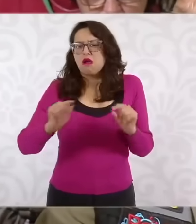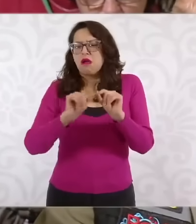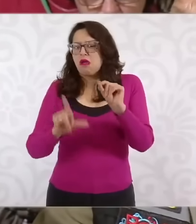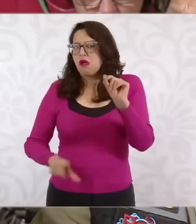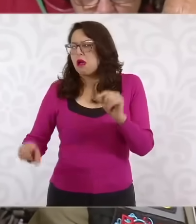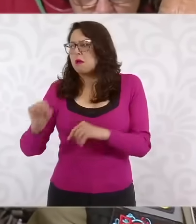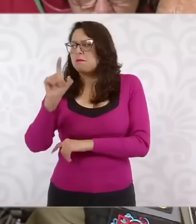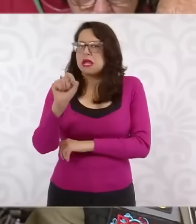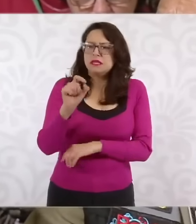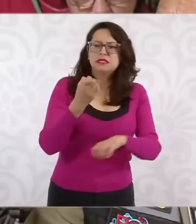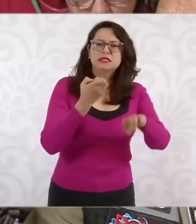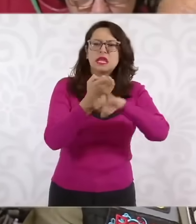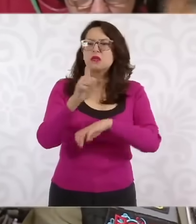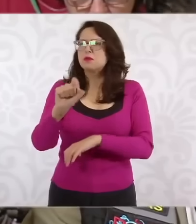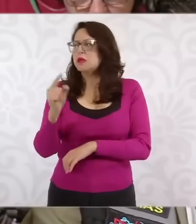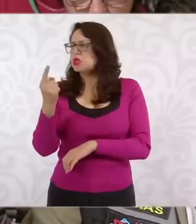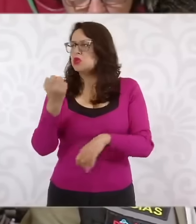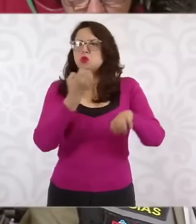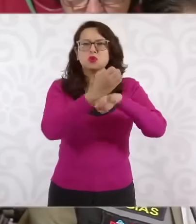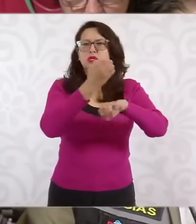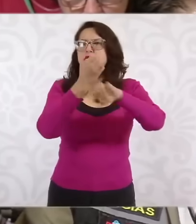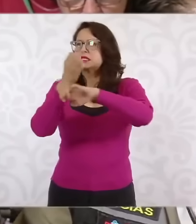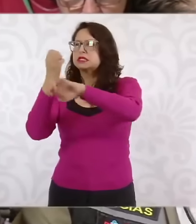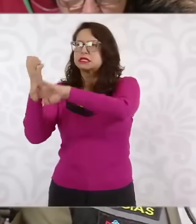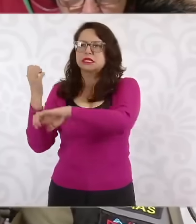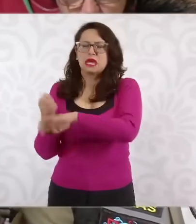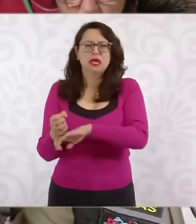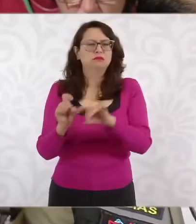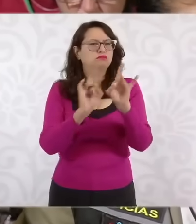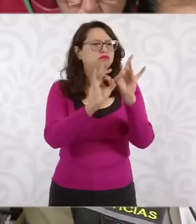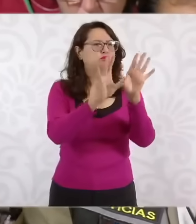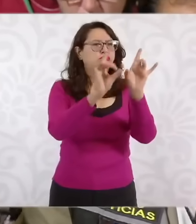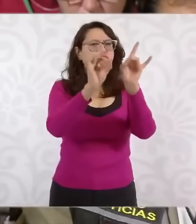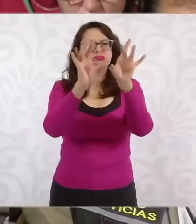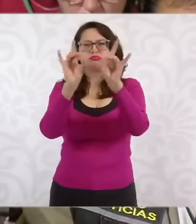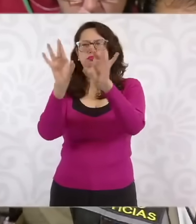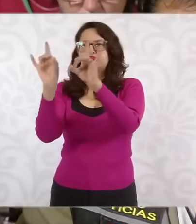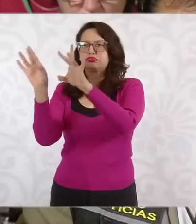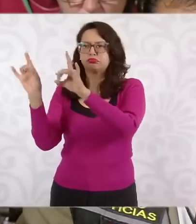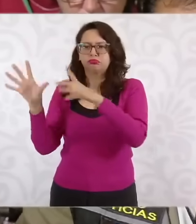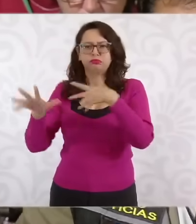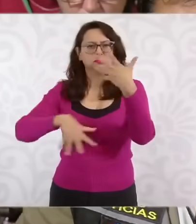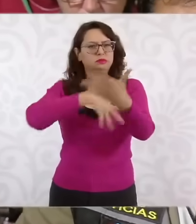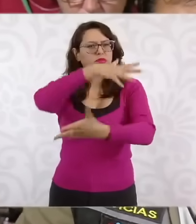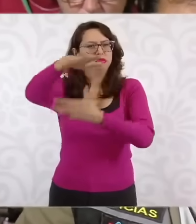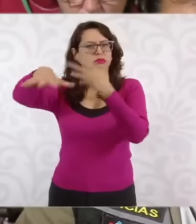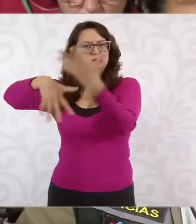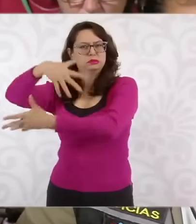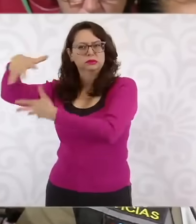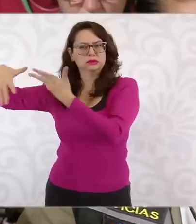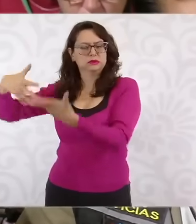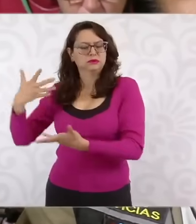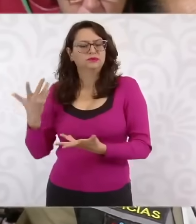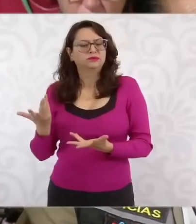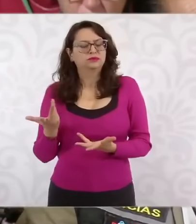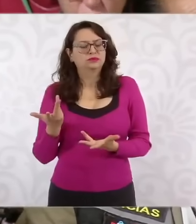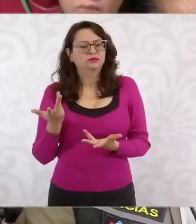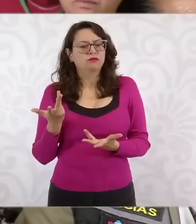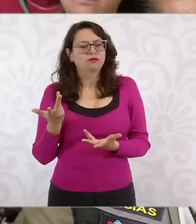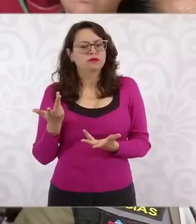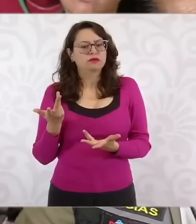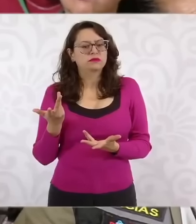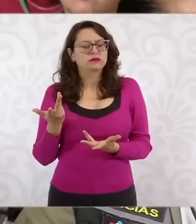21 estados, que que hubo eventos por eh pues de su gente de esta persona para eh desmanes,